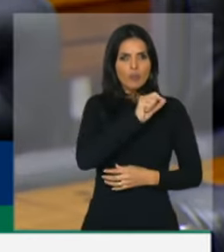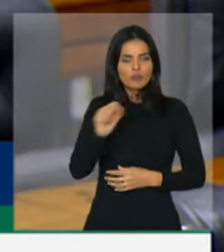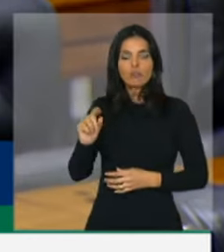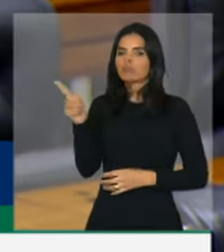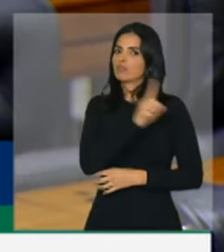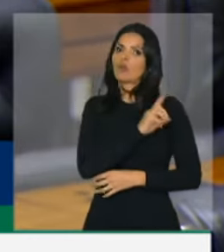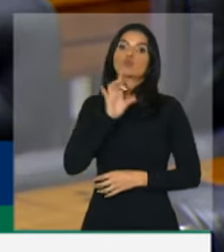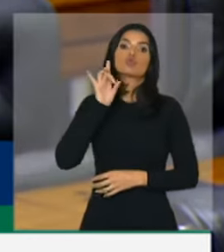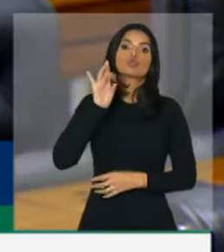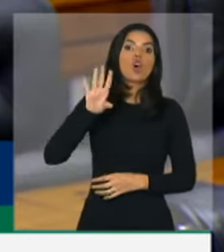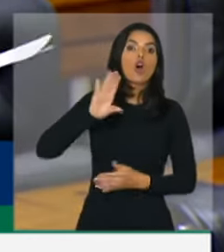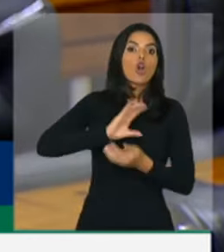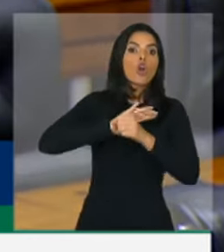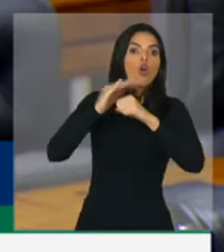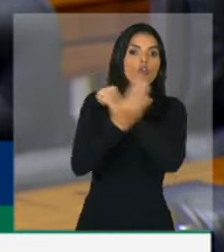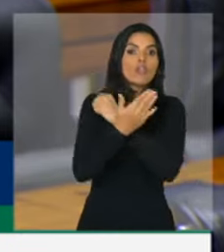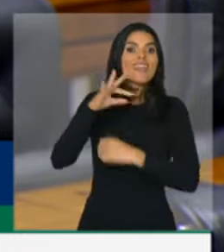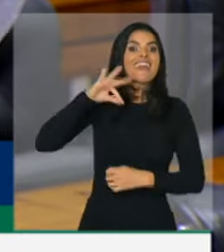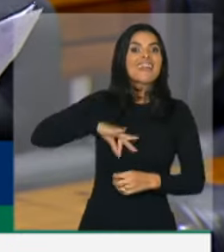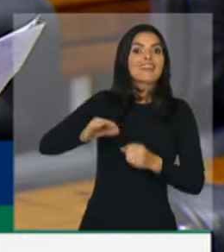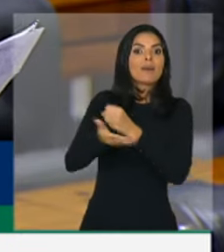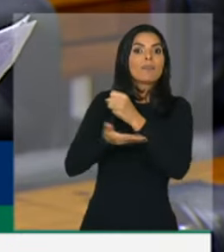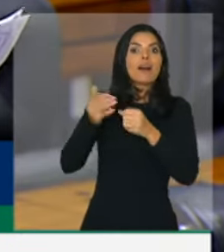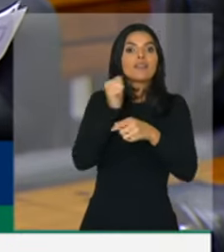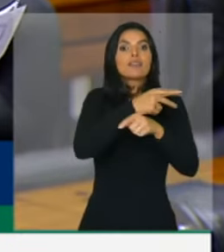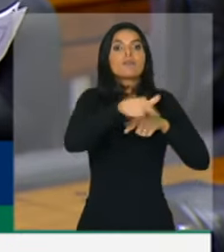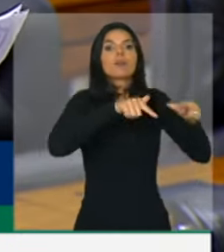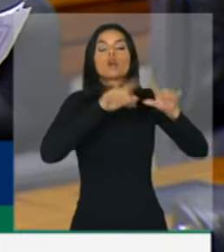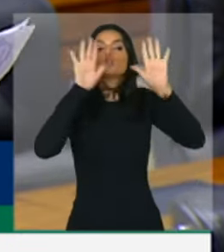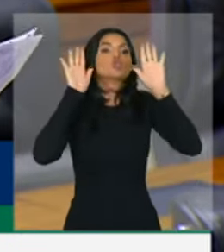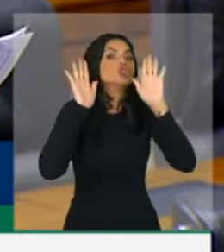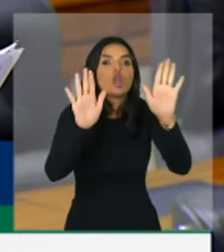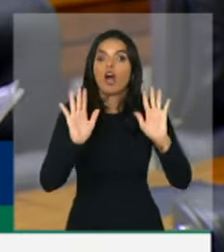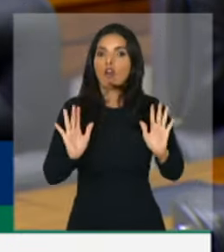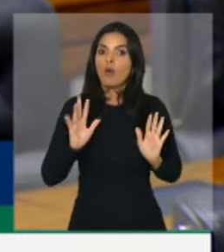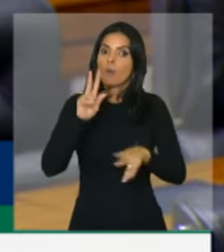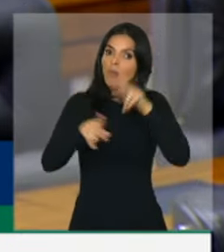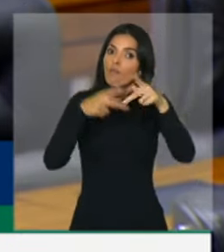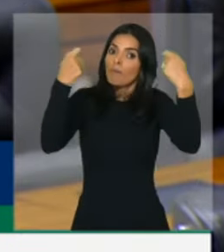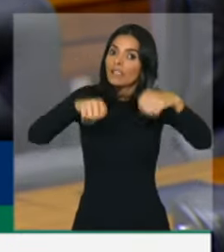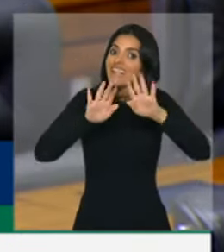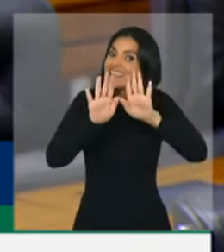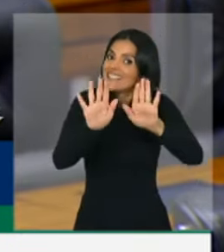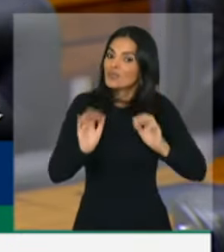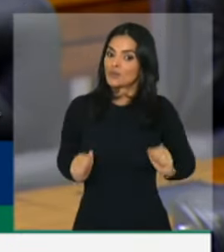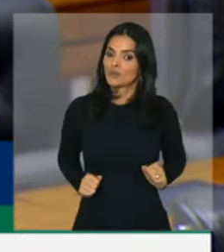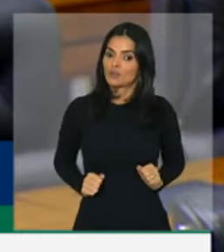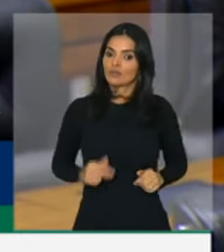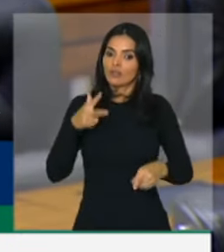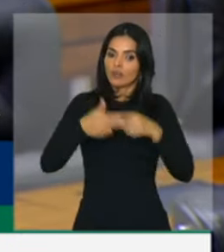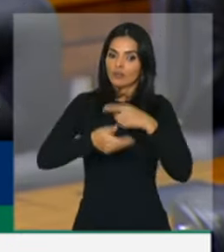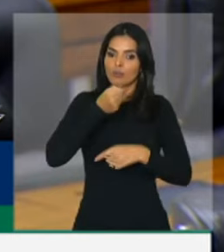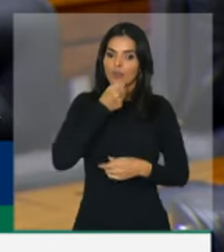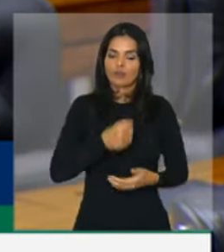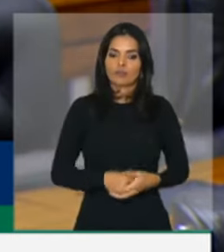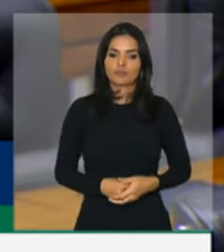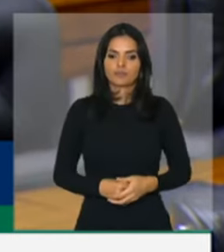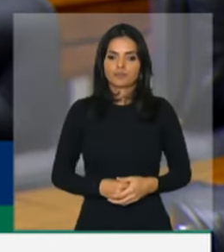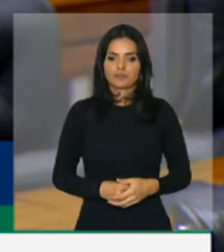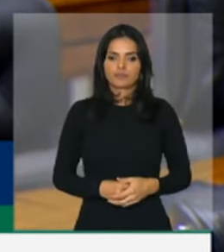O POVO, EMPREGO, É ISSO QUE O POVO PRECISA. E AQUI... UMA FRASE AINDA. O ORÇAMENTO